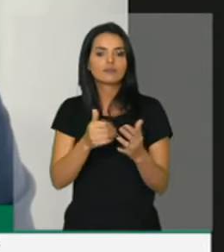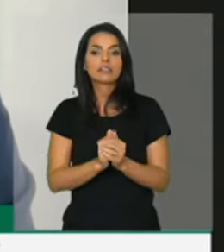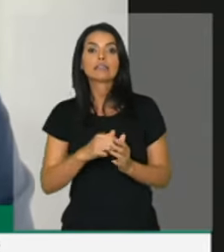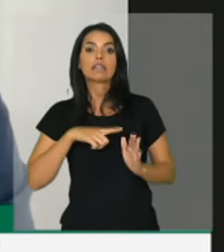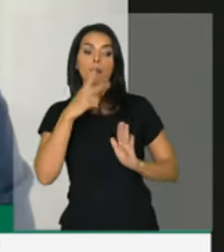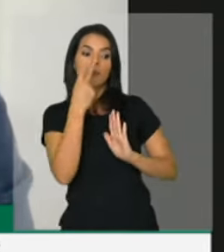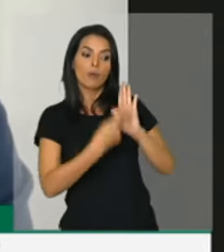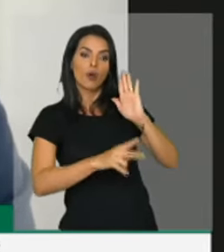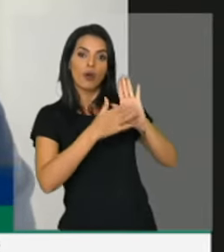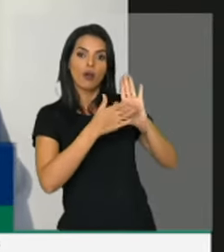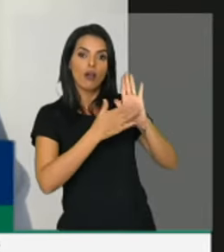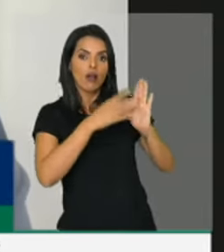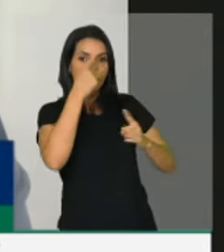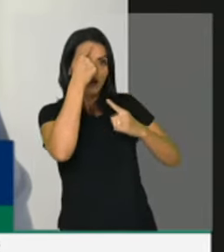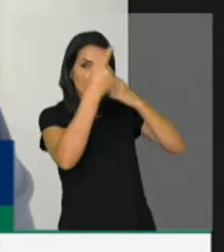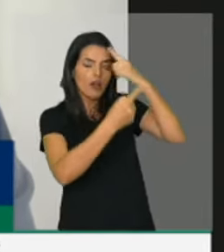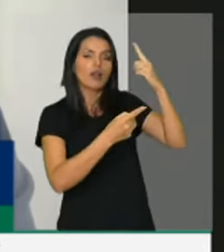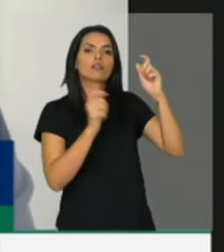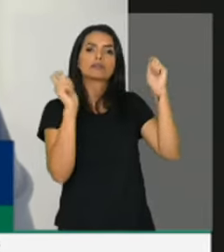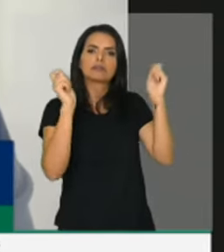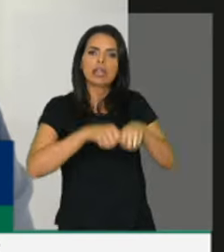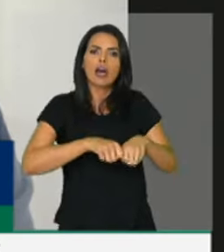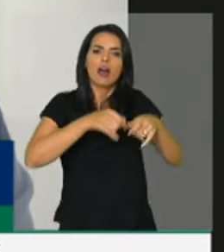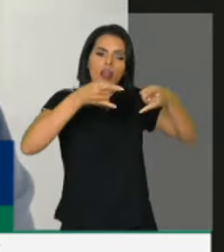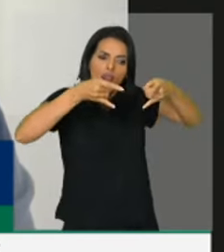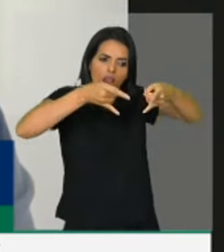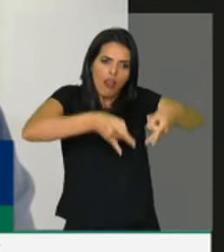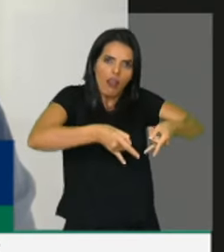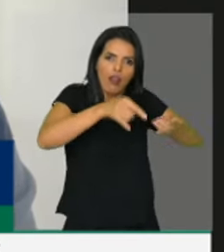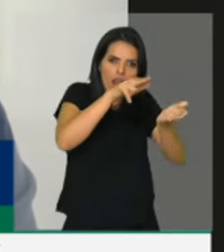PARA OS NOSSOS HOSPITAIS... [SOA A CAMPAINHA]. QUERO TAMBÉM PARABENIZAR, PRESIDENTE ARTHUR LIRA PELO